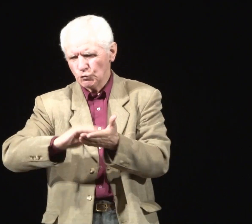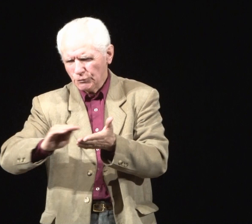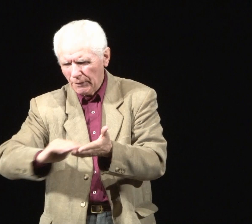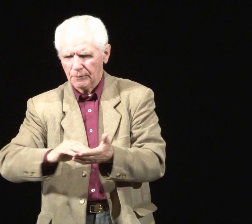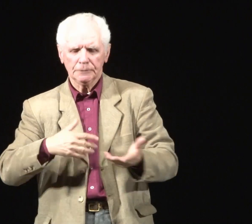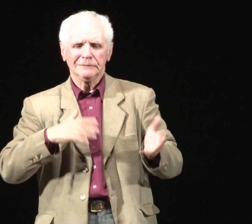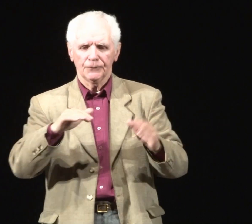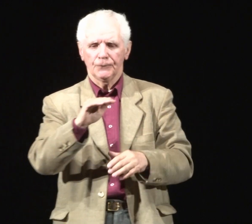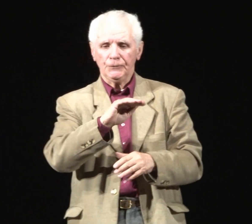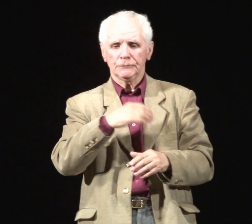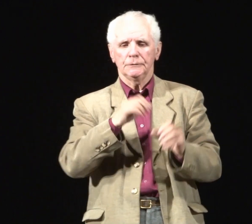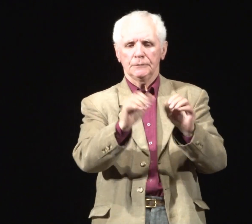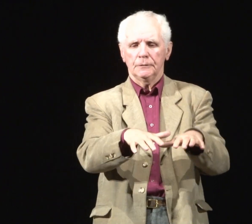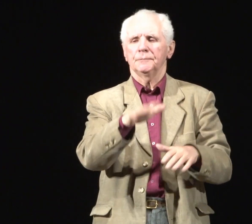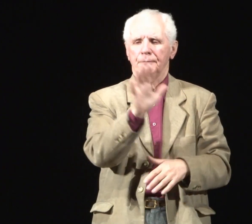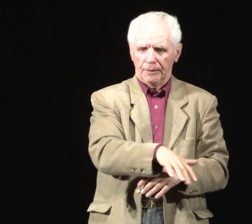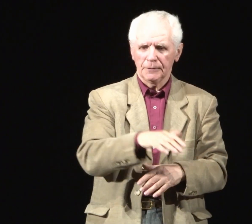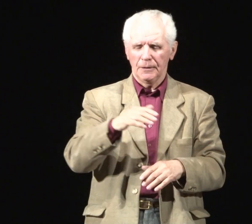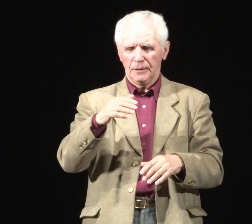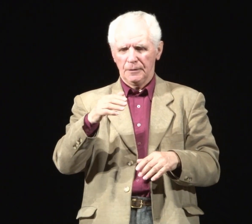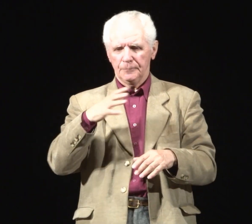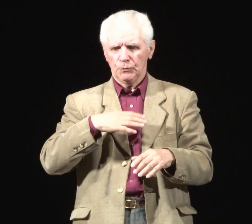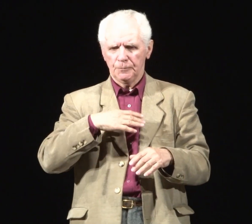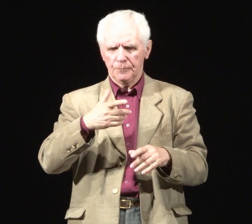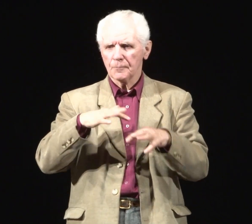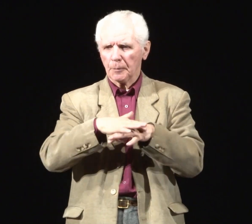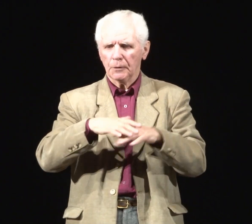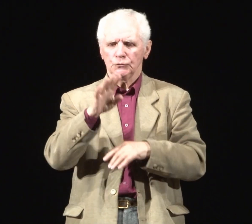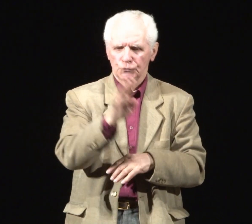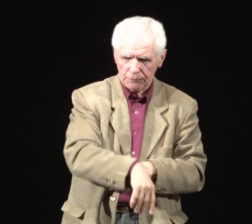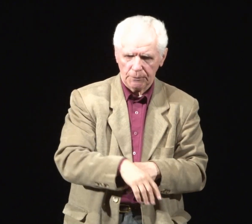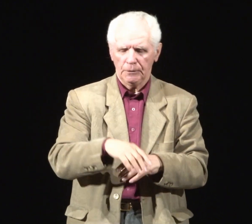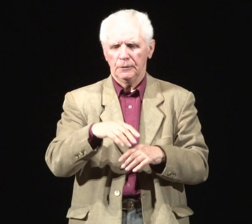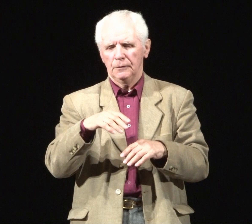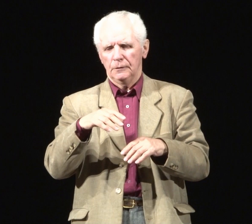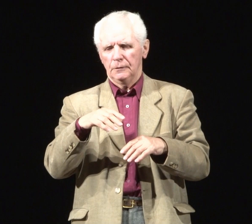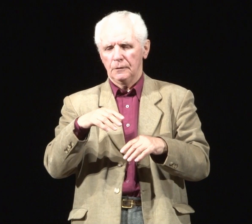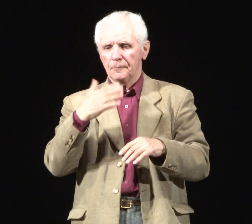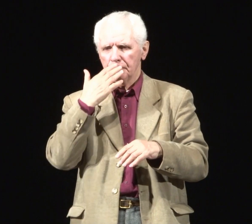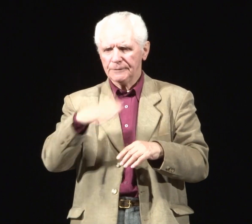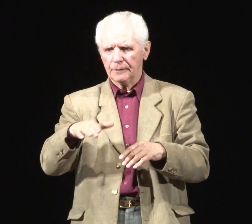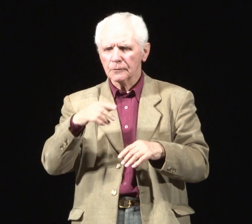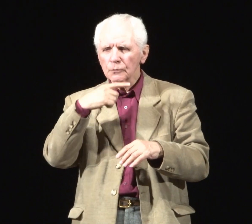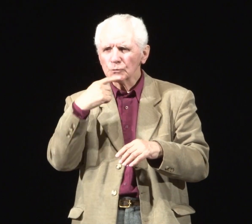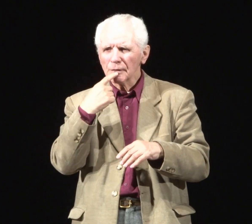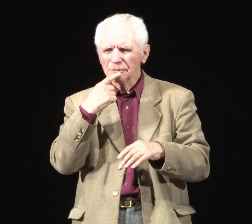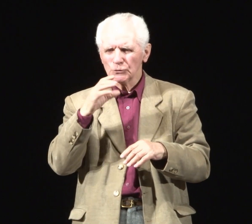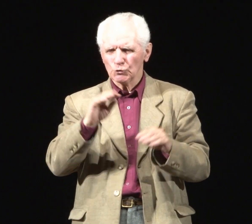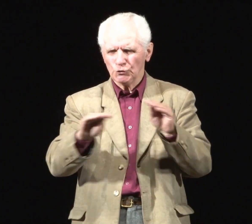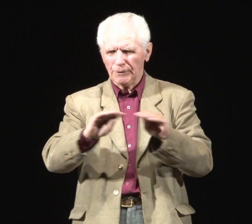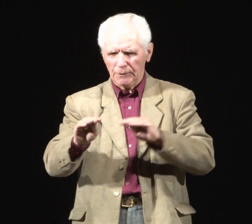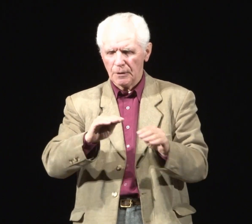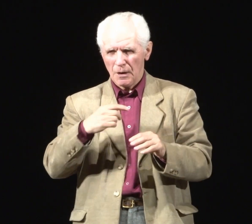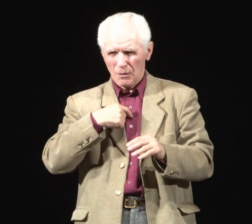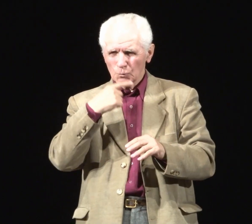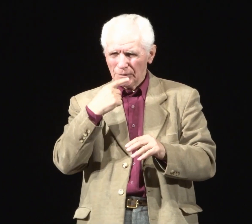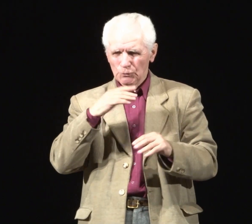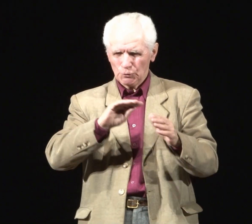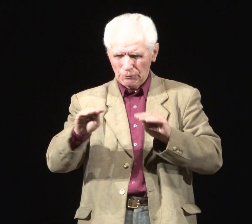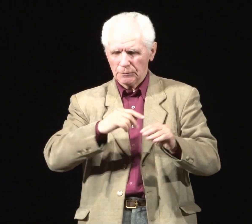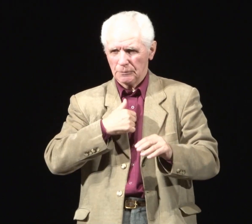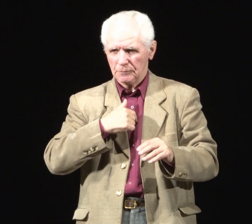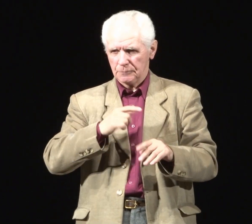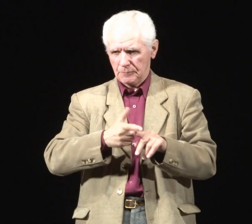Физику сдал на 5, математику - на 4, последнее - сочиненине по русскому языку, а это мое больное место